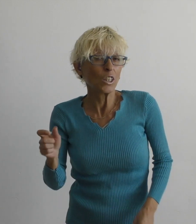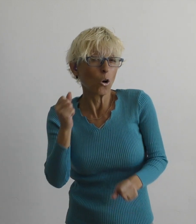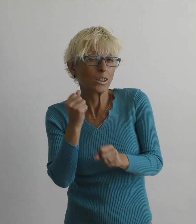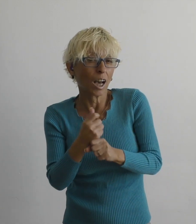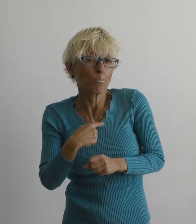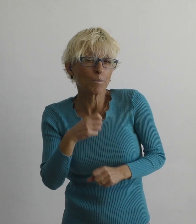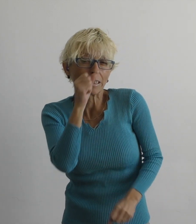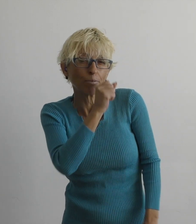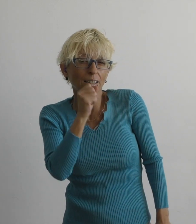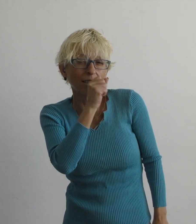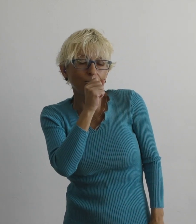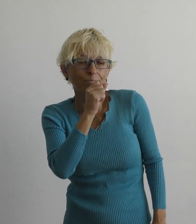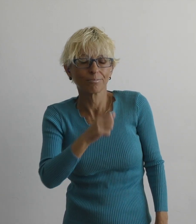והיא עושה בי מזמורים